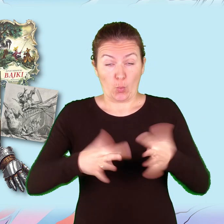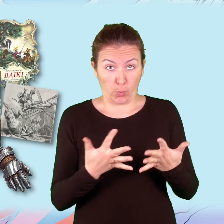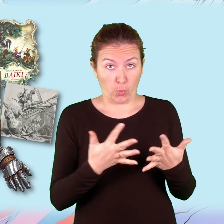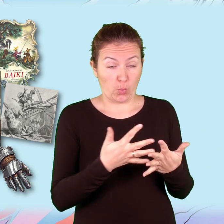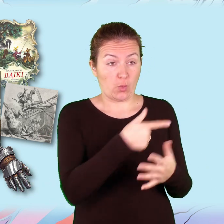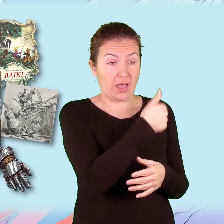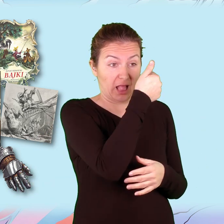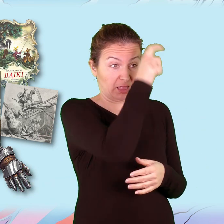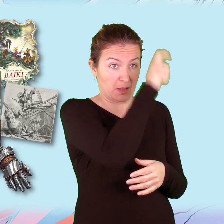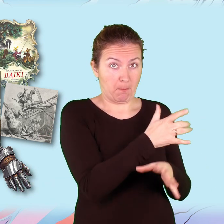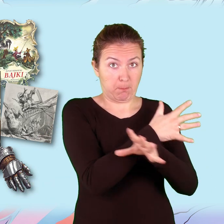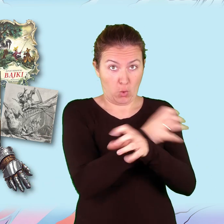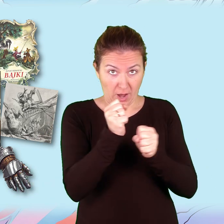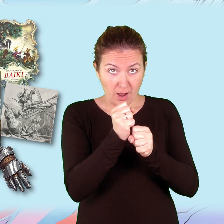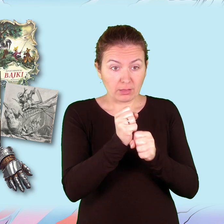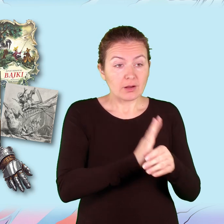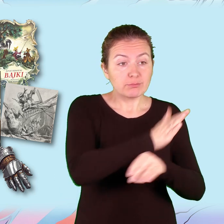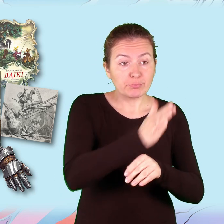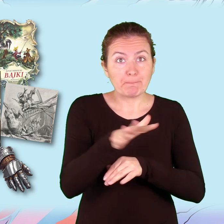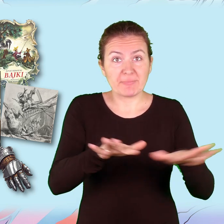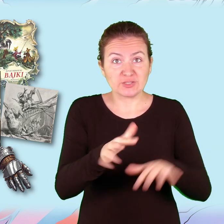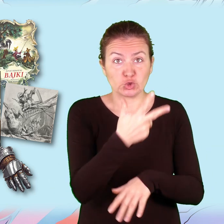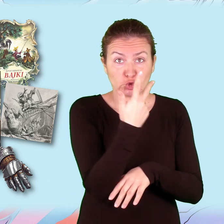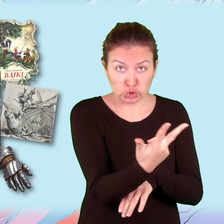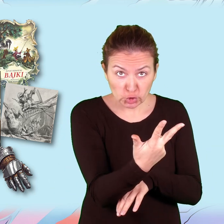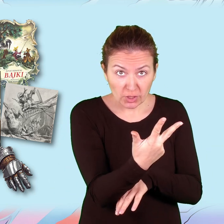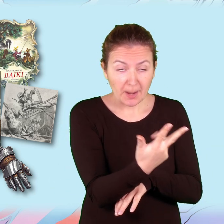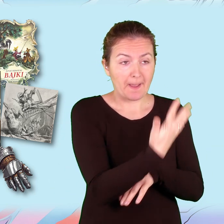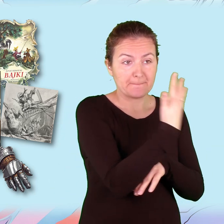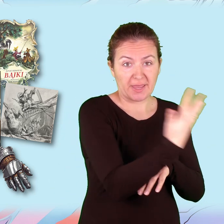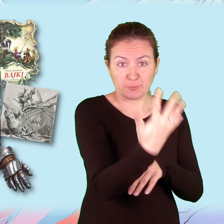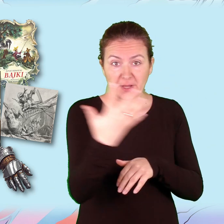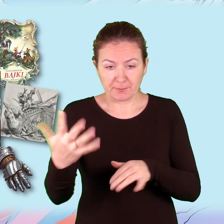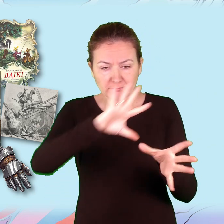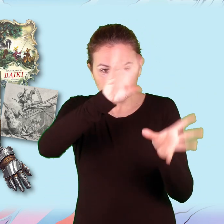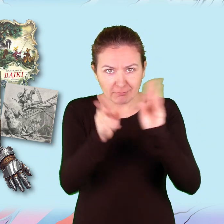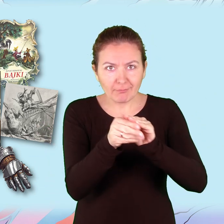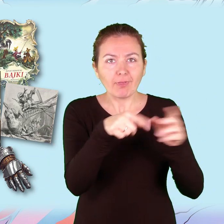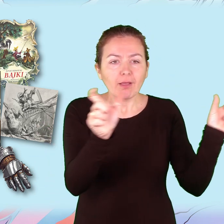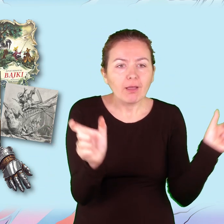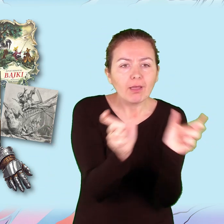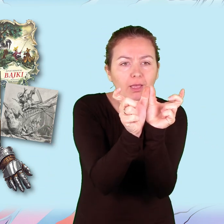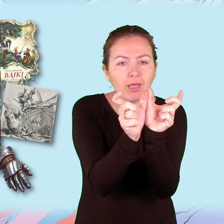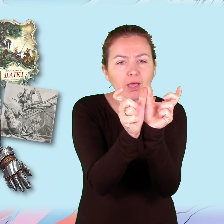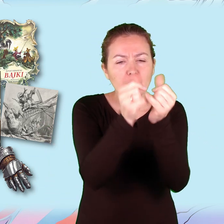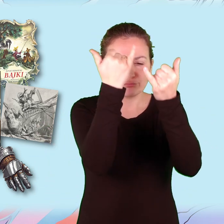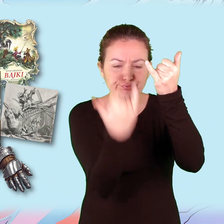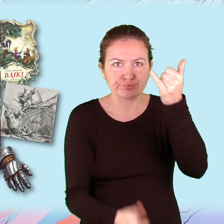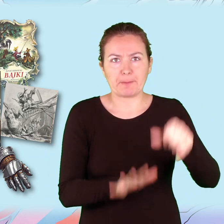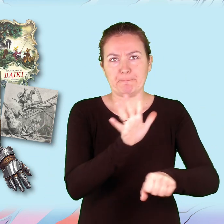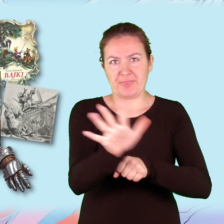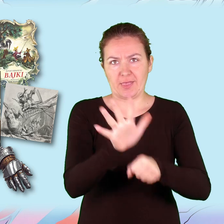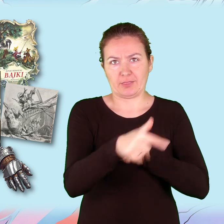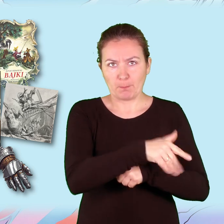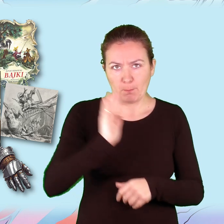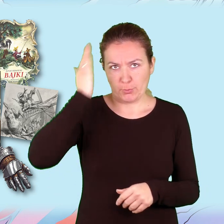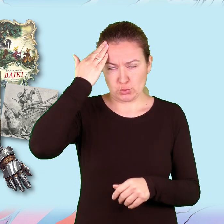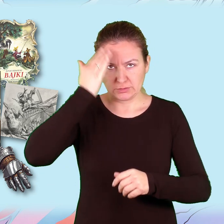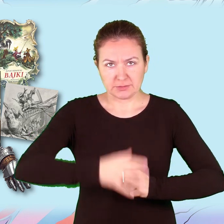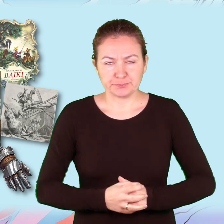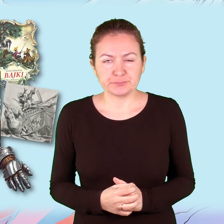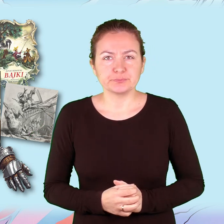W sumie, każdy bohater na swojej drodze poznaje aż 15 różnych frazeologizmów.